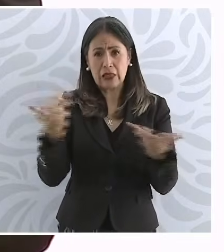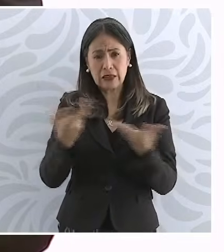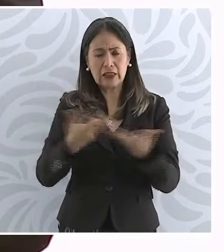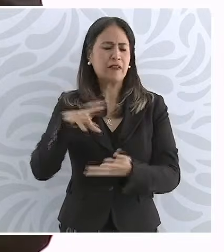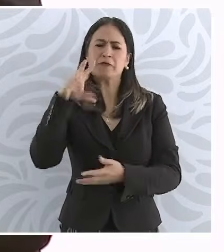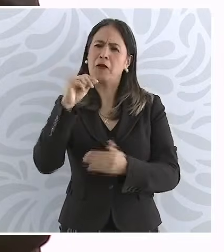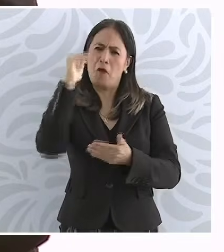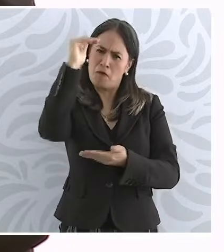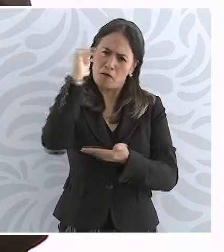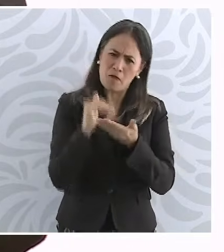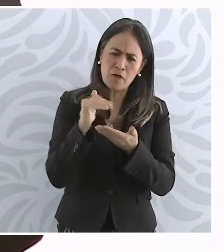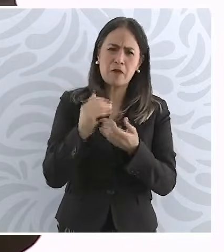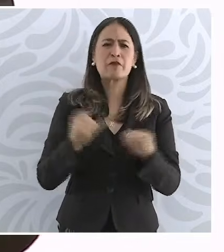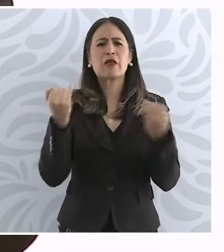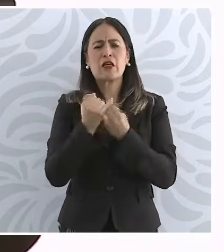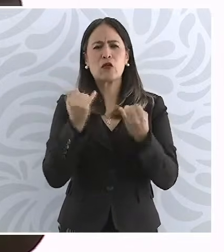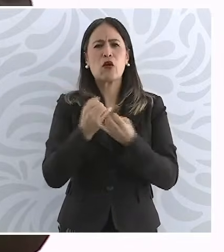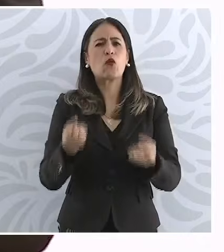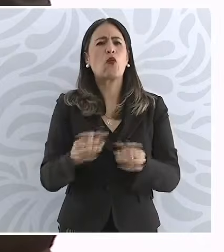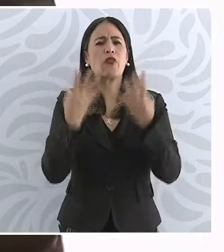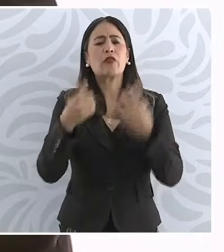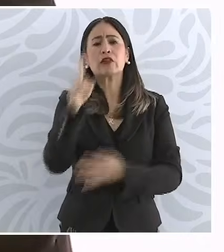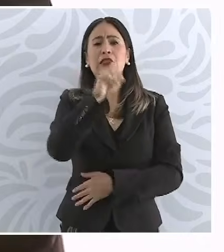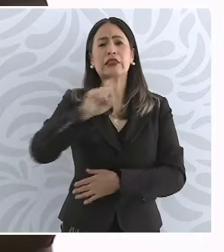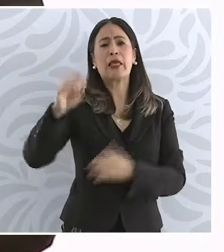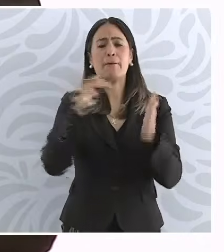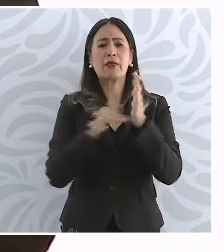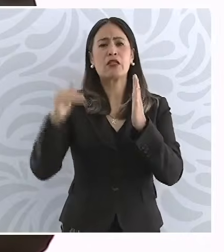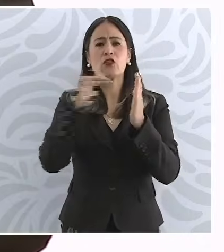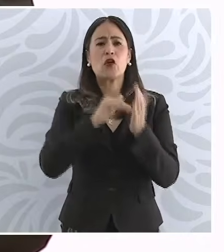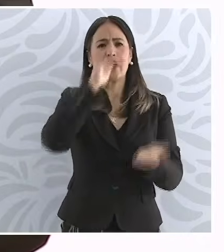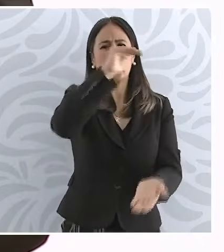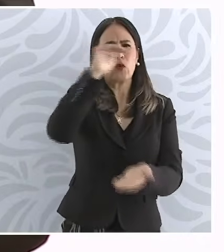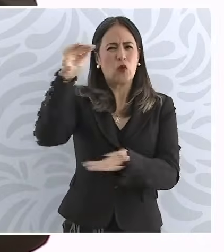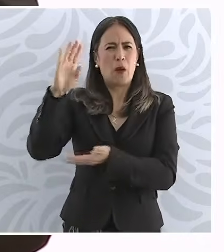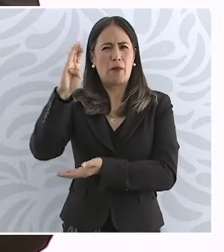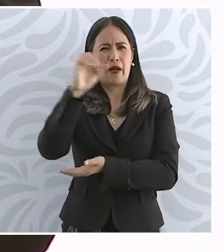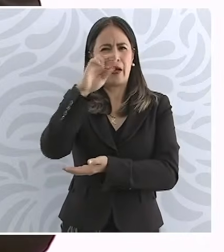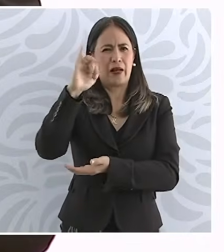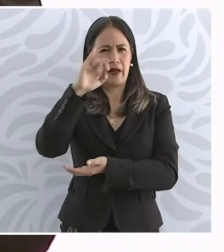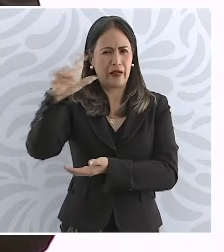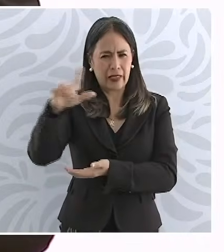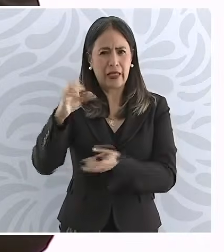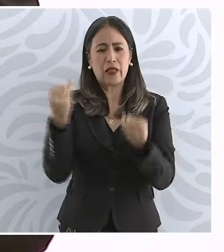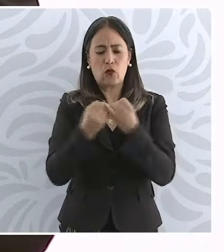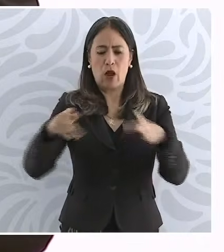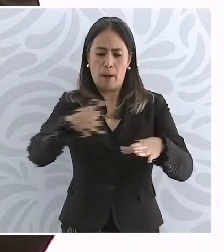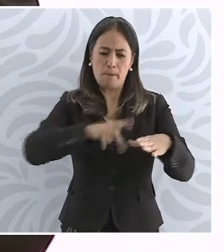un volumen estimado en 100 millones de barriles completamos pozos e iniciamos nuevas oportunidades